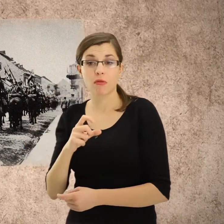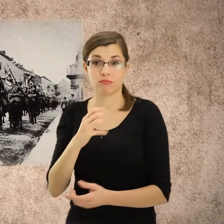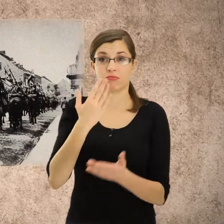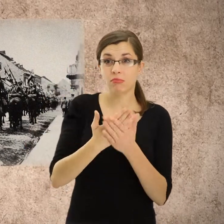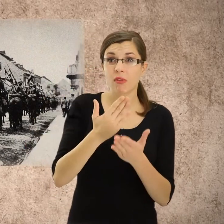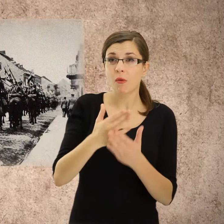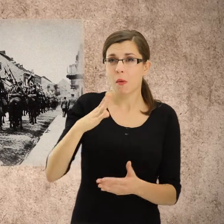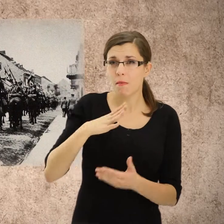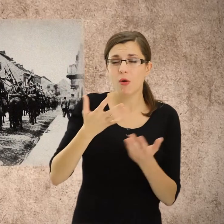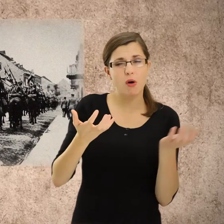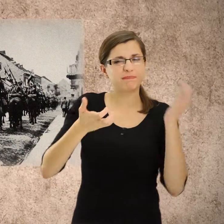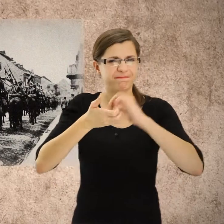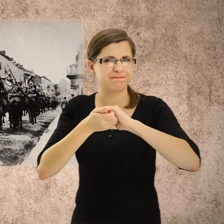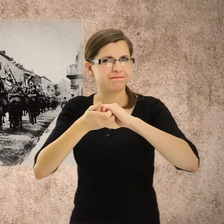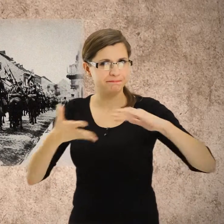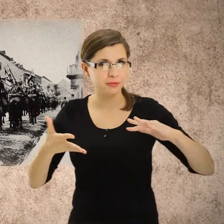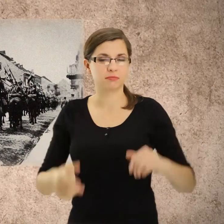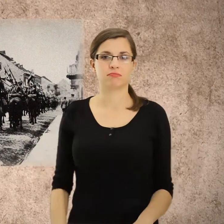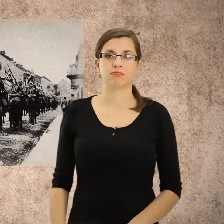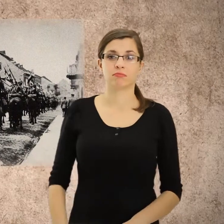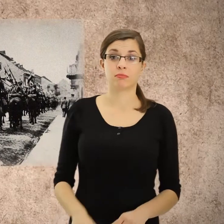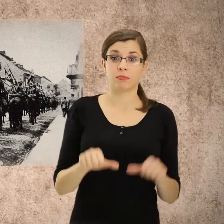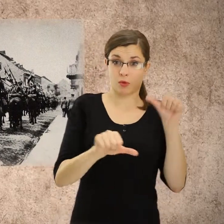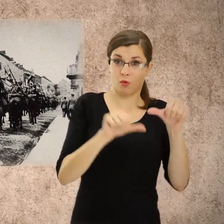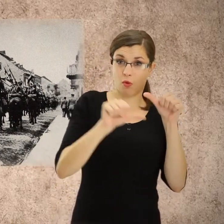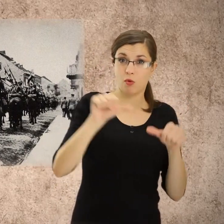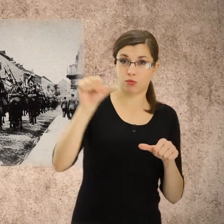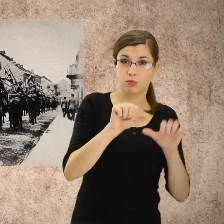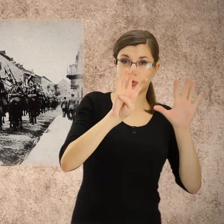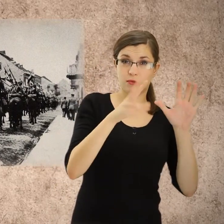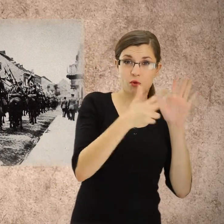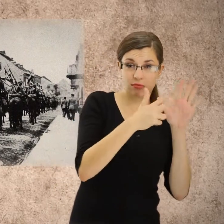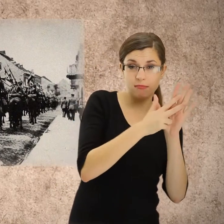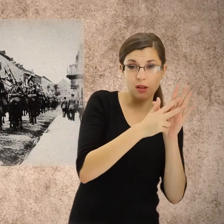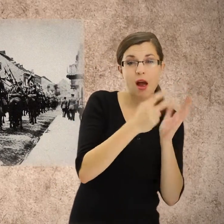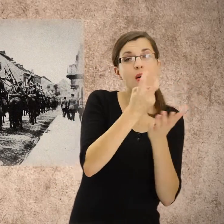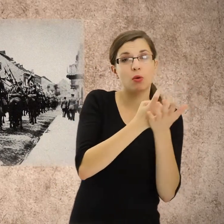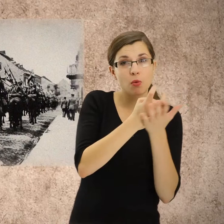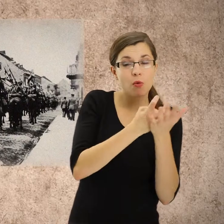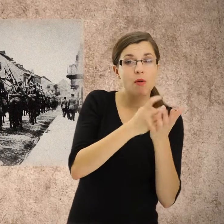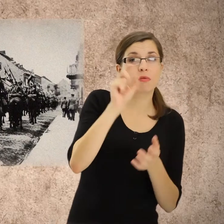więc rozejm został zerwany i w lutym 1918